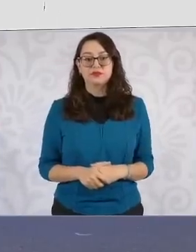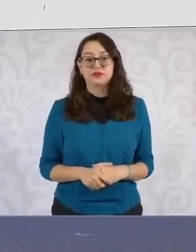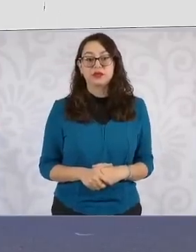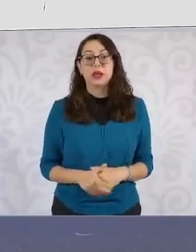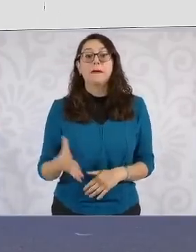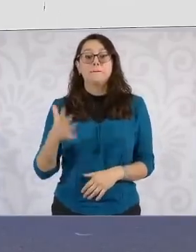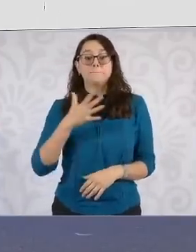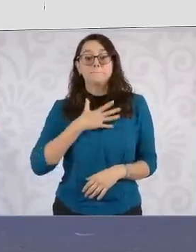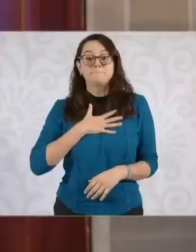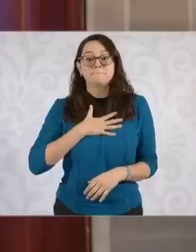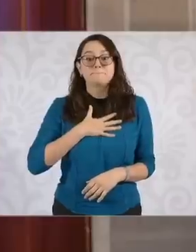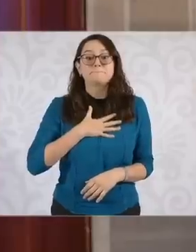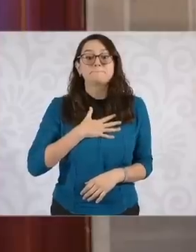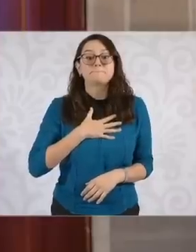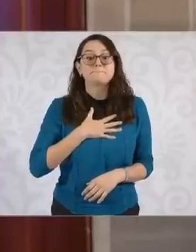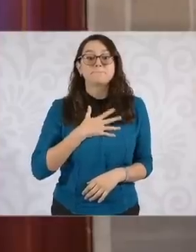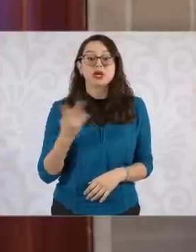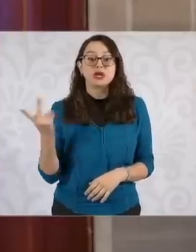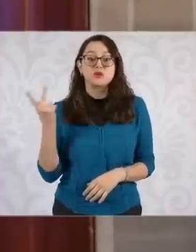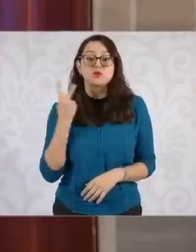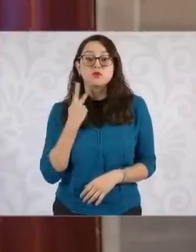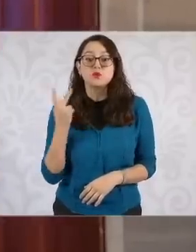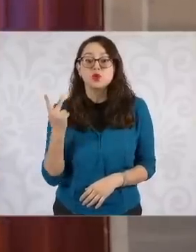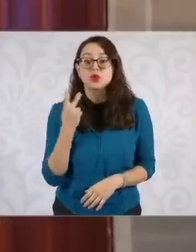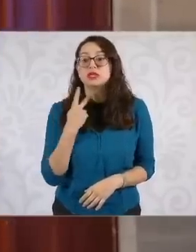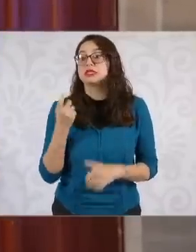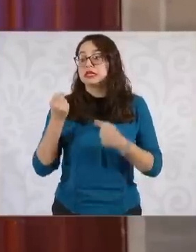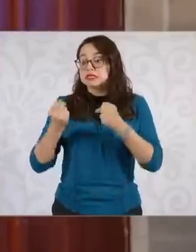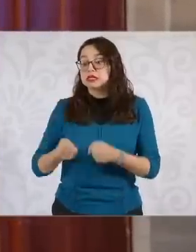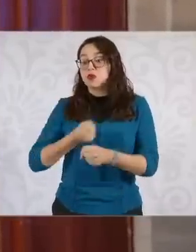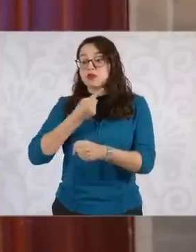tuvo ciertos errores Bueno un pequeño error puso al frente esa política de seguridad un